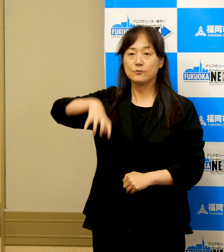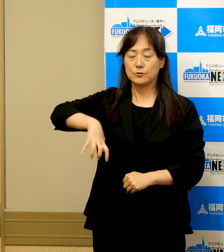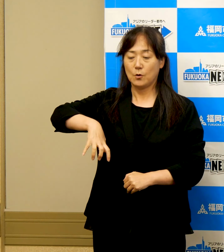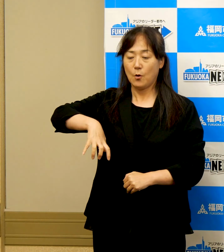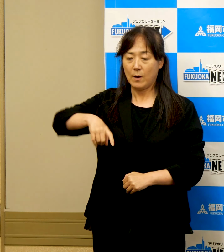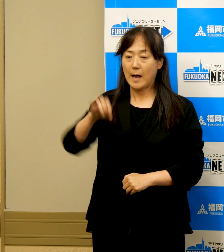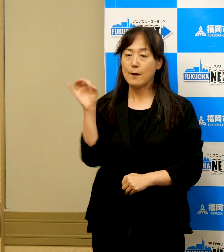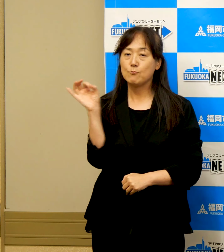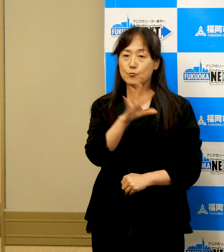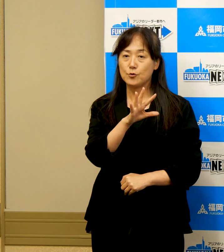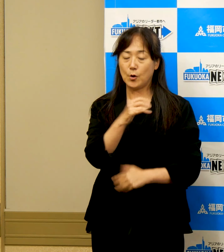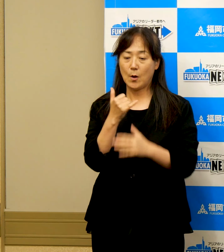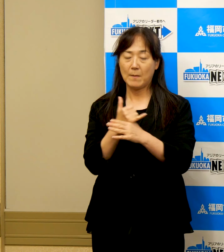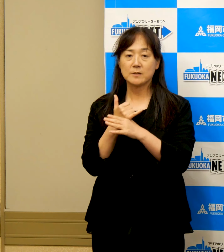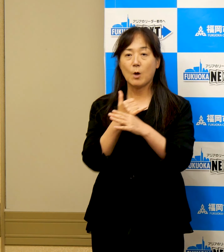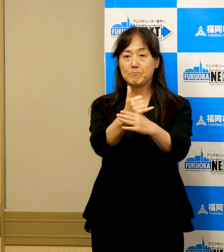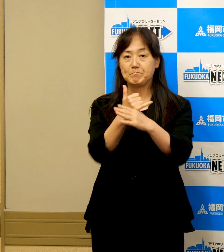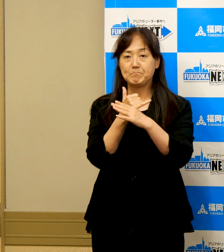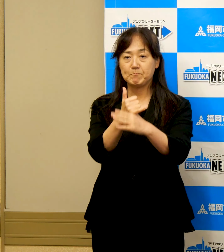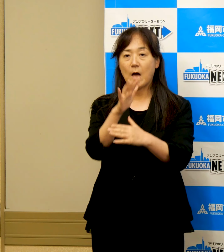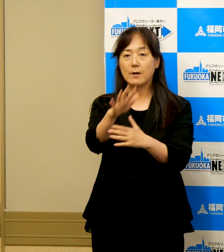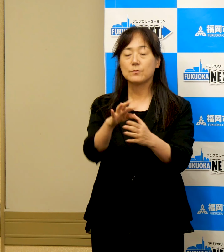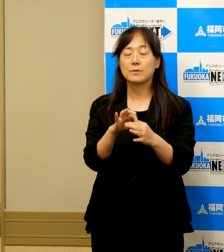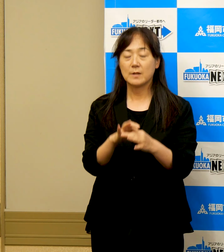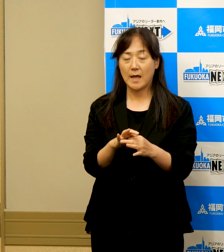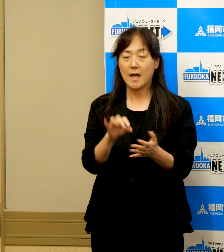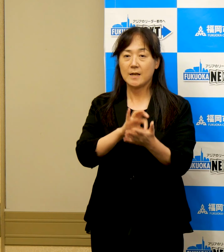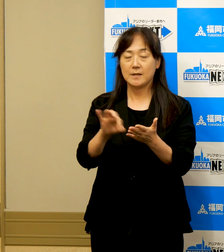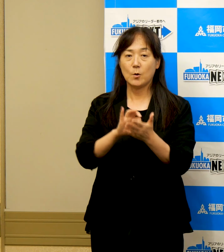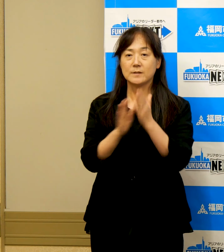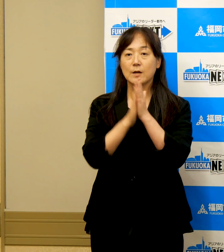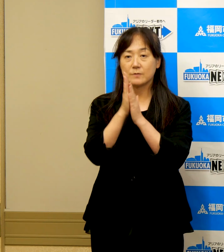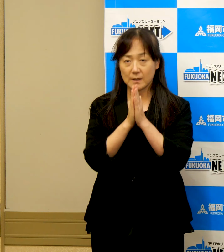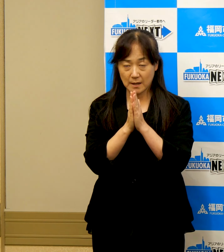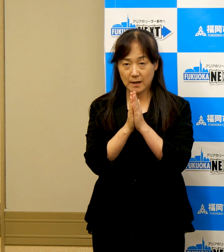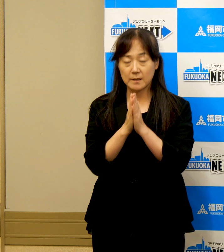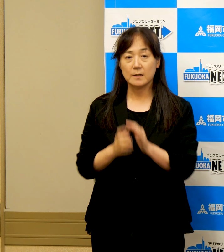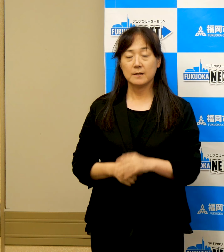無料のシャトルバスも出ているので ご利用いただければと思います